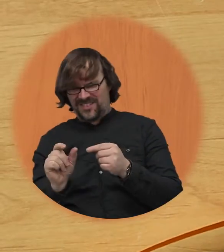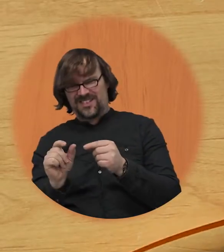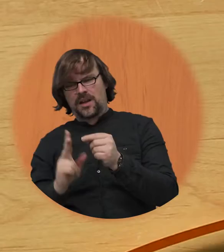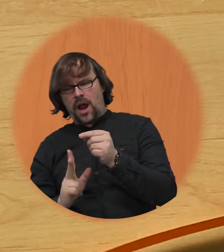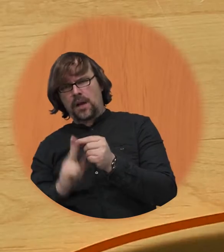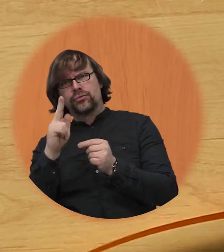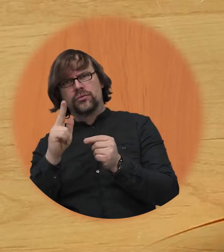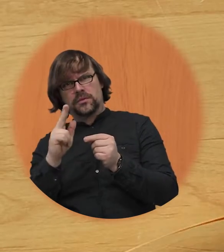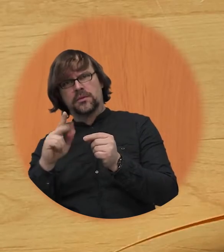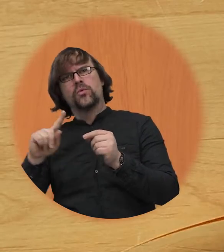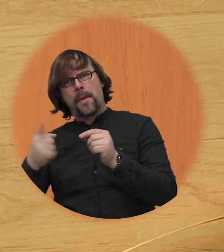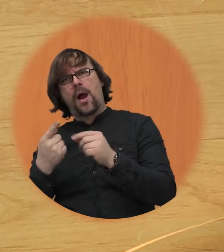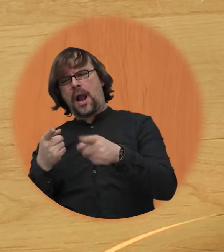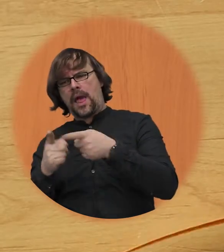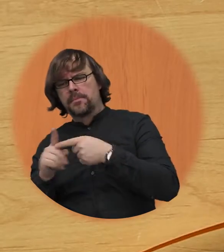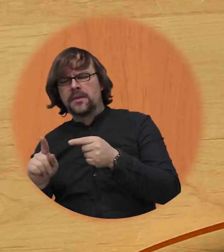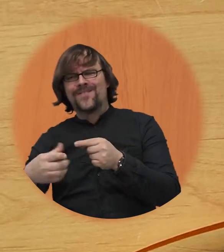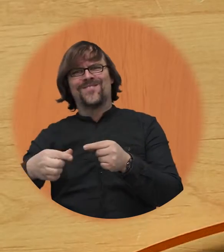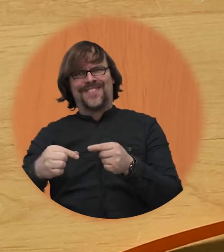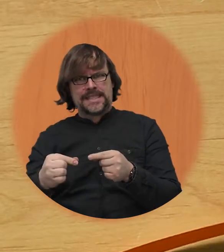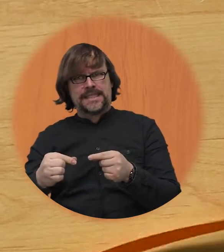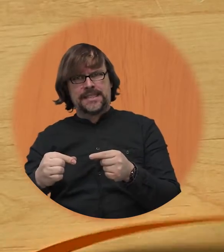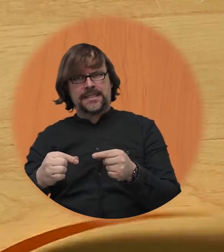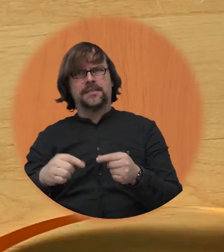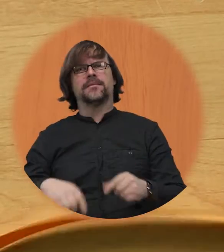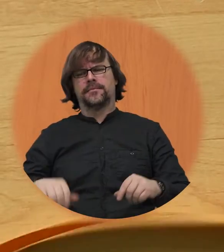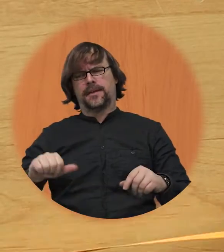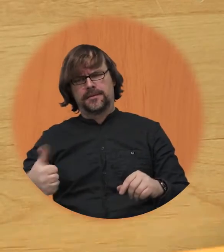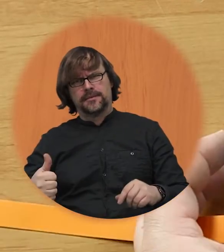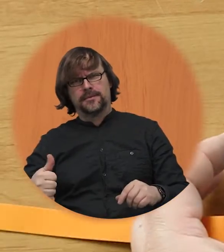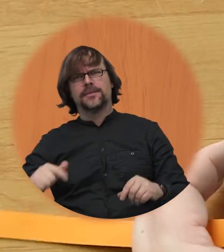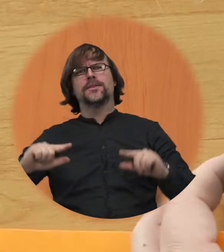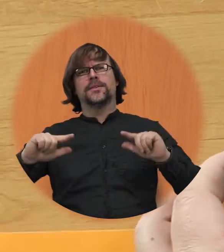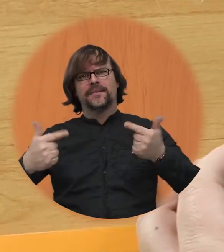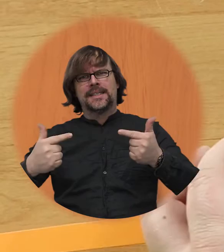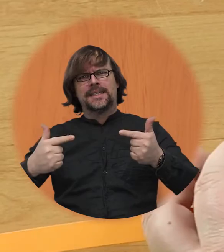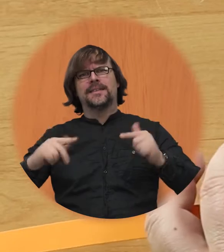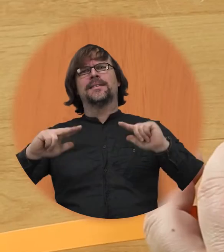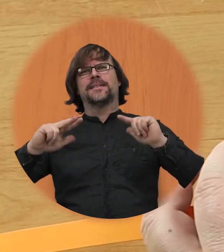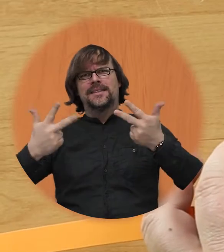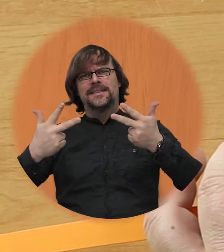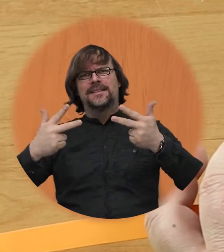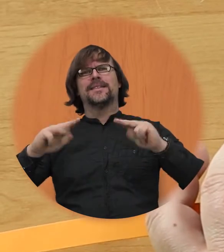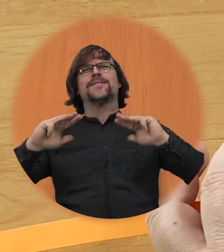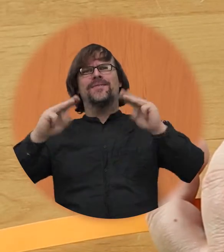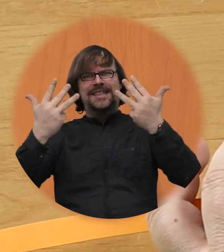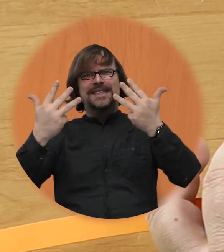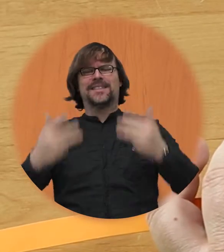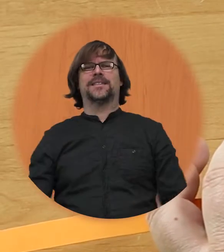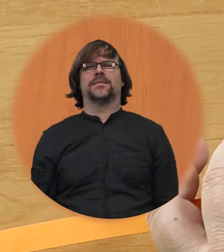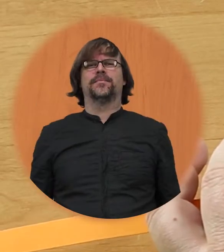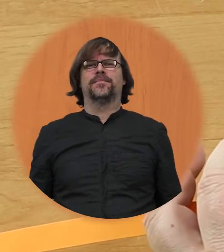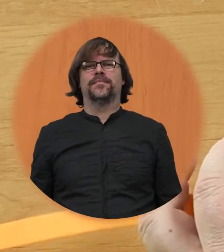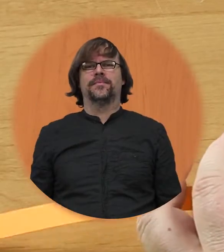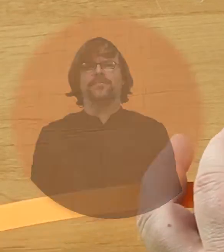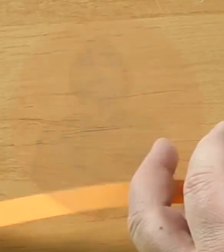Fertig? Bleibt ein Stück übrig, schneidet Ihr es ab und klebt es fest! Das macht Ihr insgesamt 4 Mal.